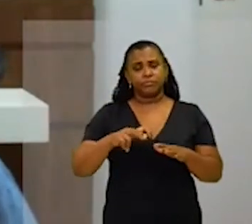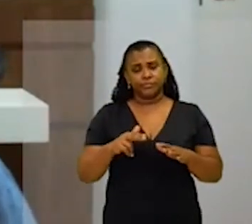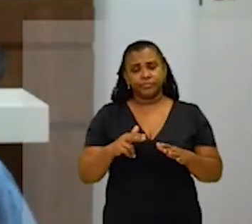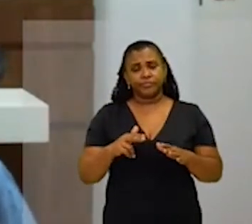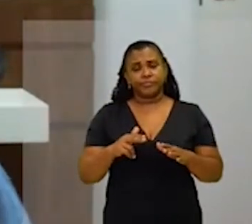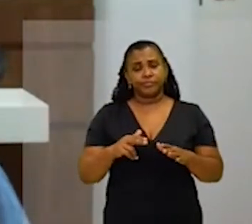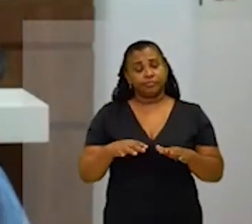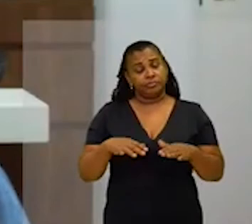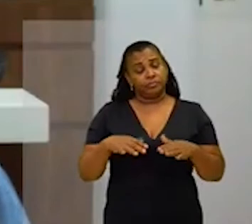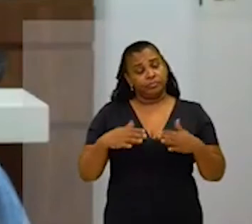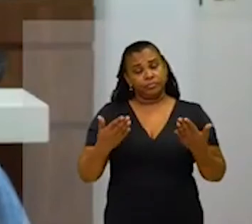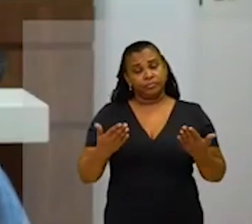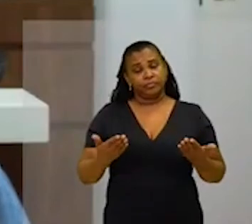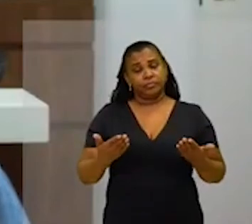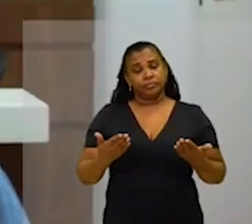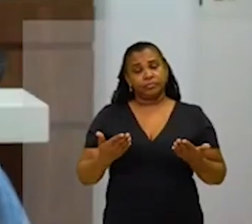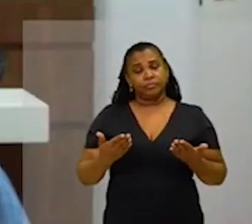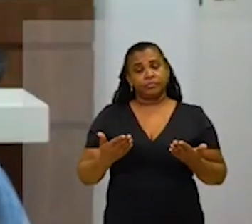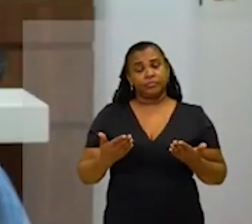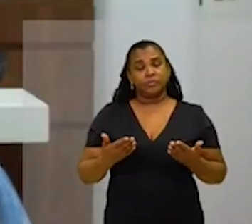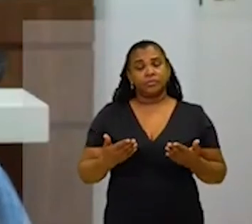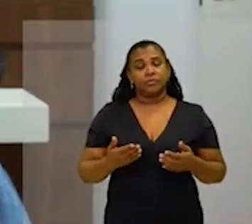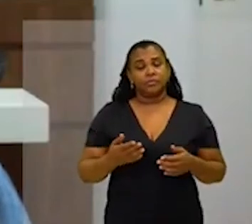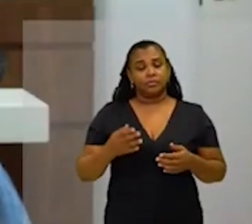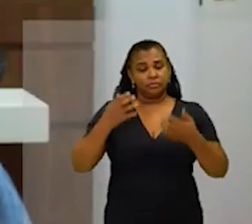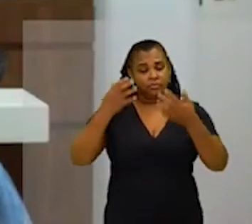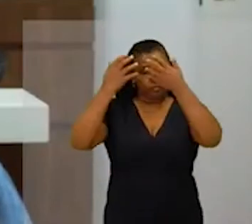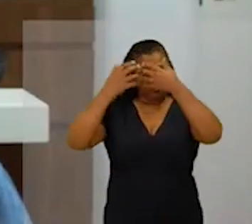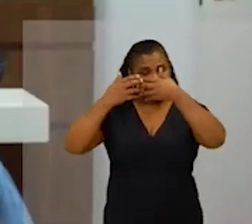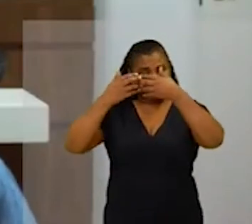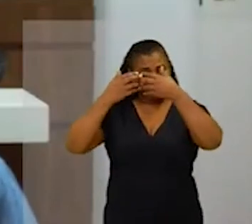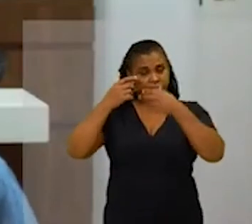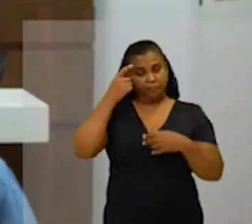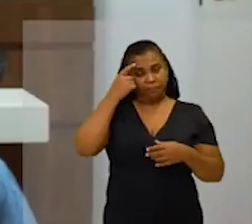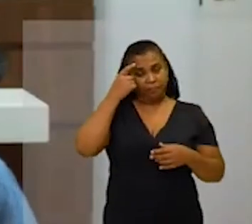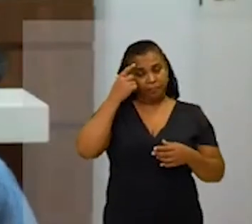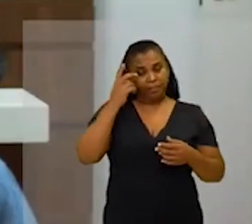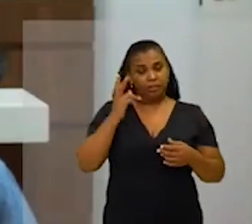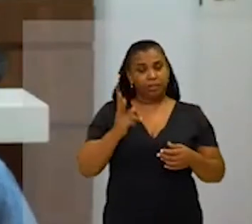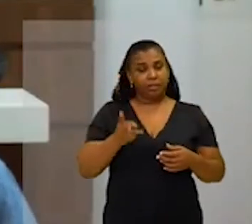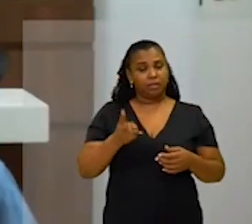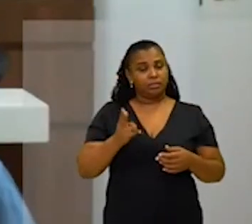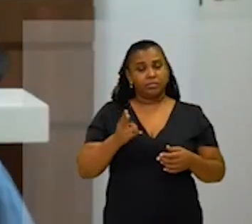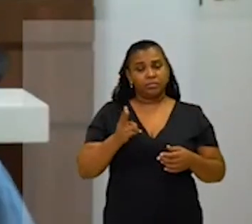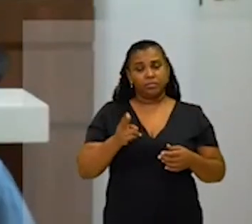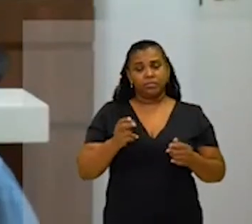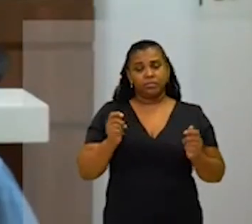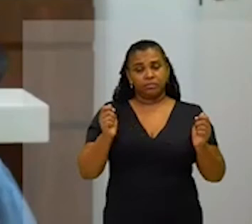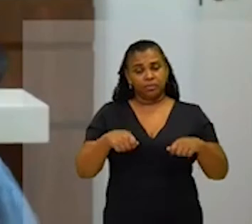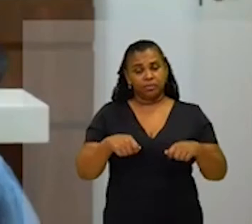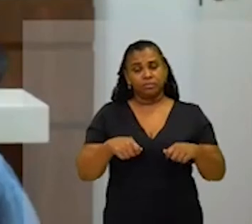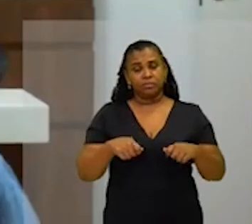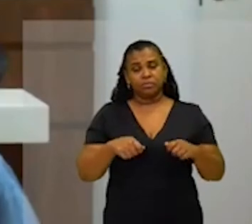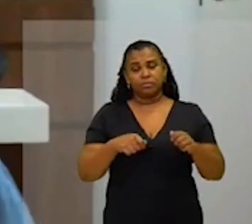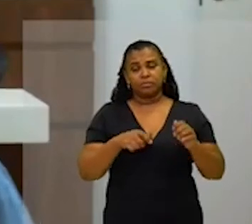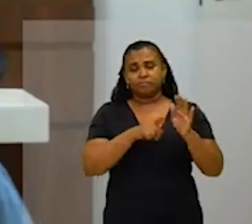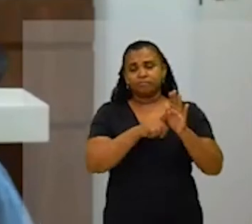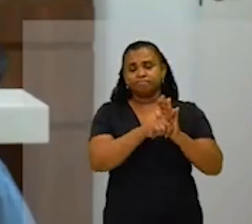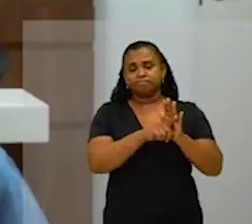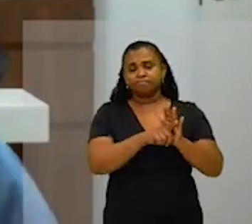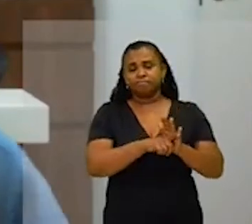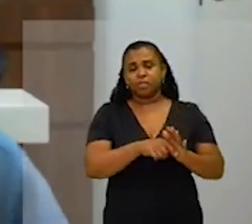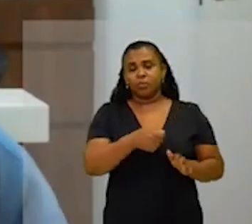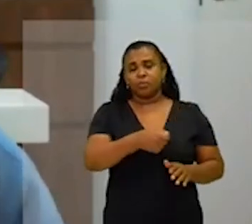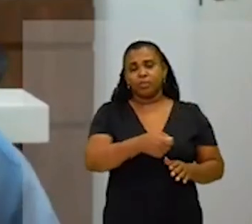o mesmo postou assim Pode cedo pode ser cobrar dos fatos Exigir não é parte desse curso que não